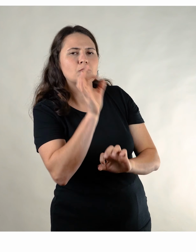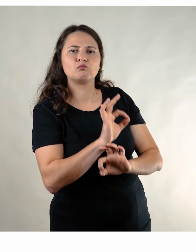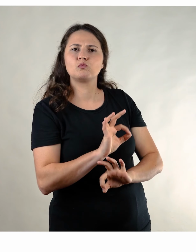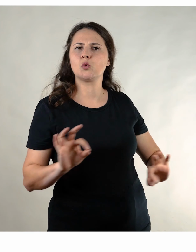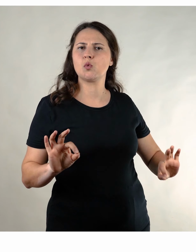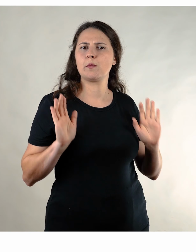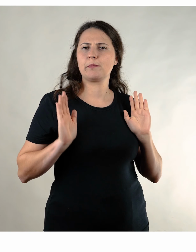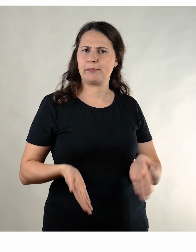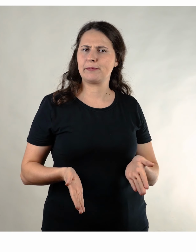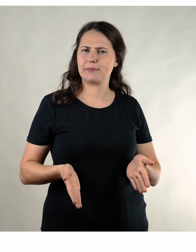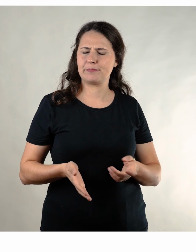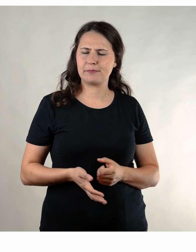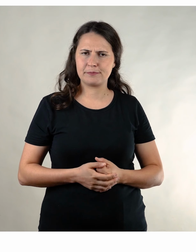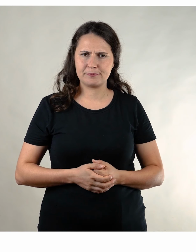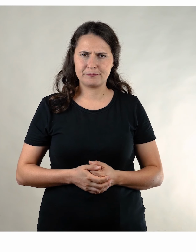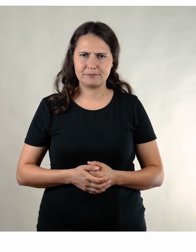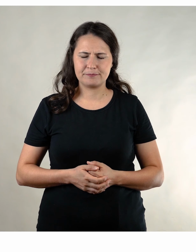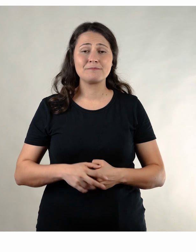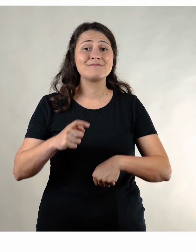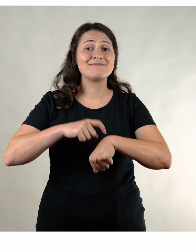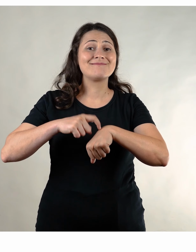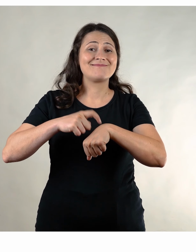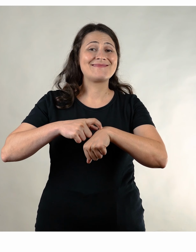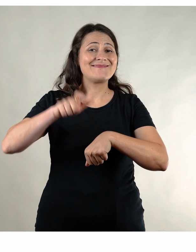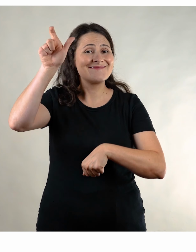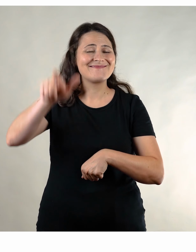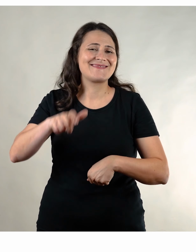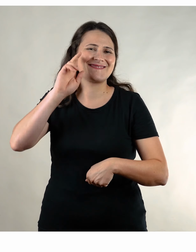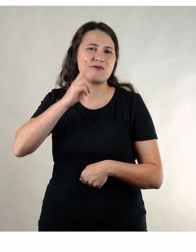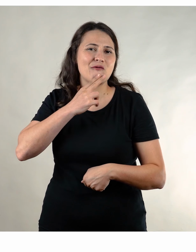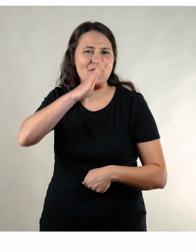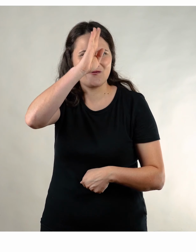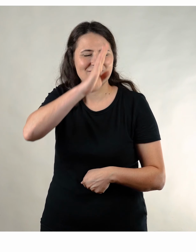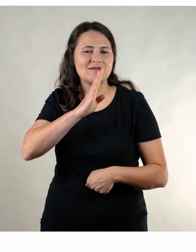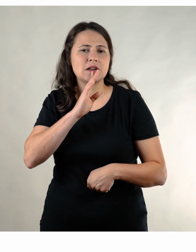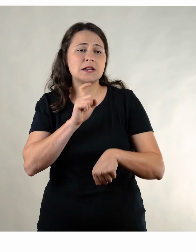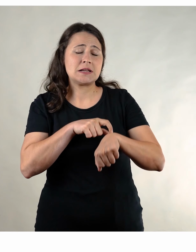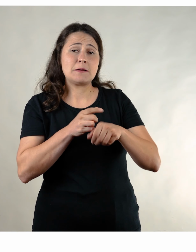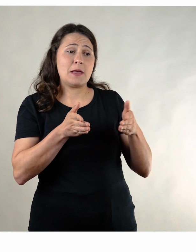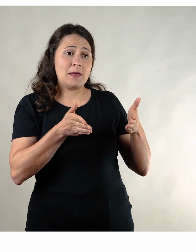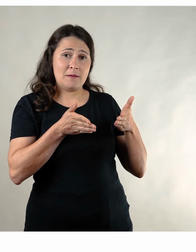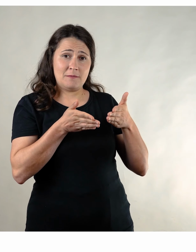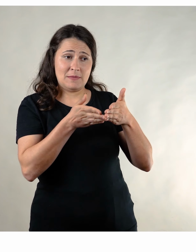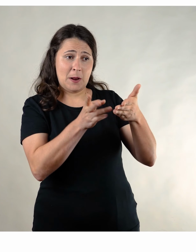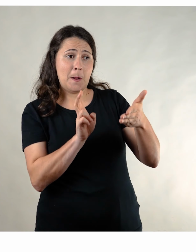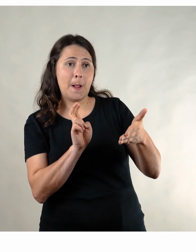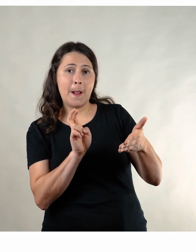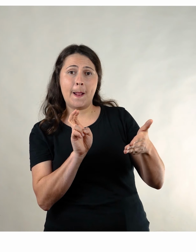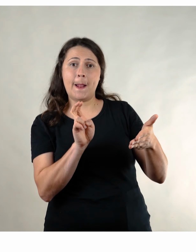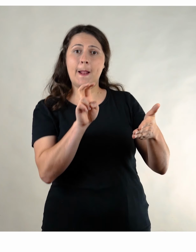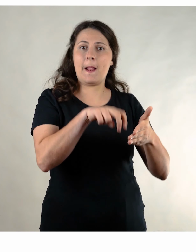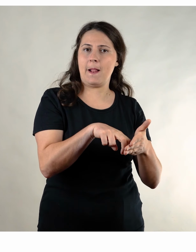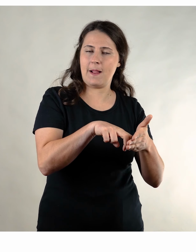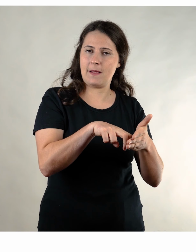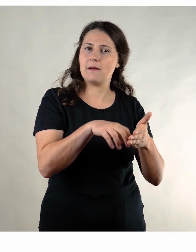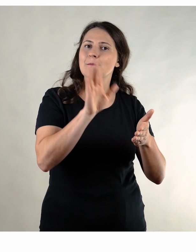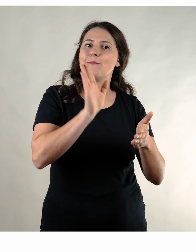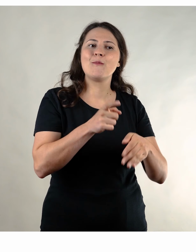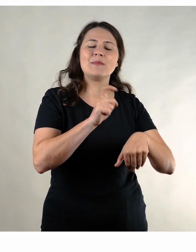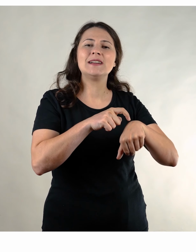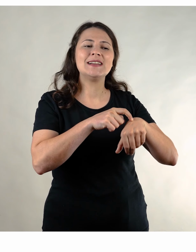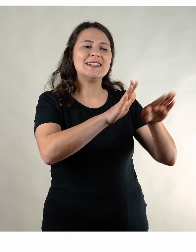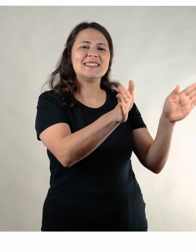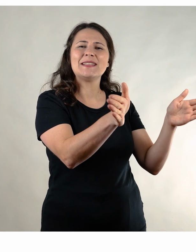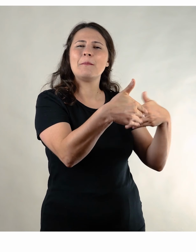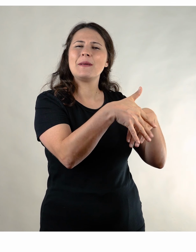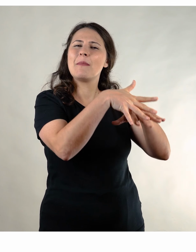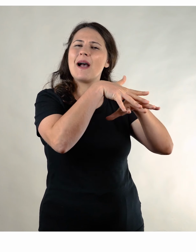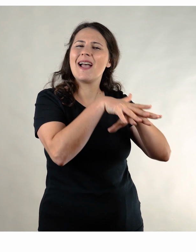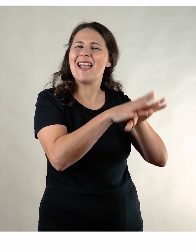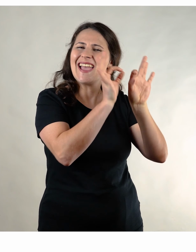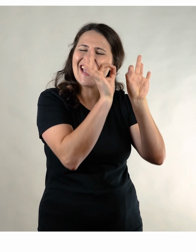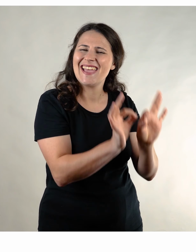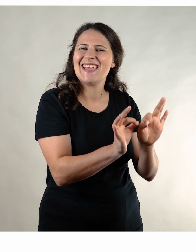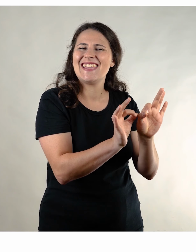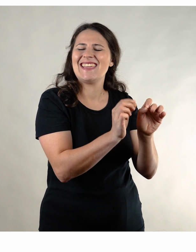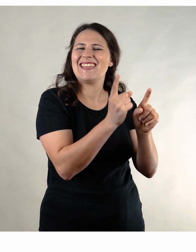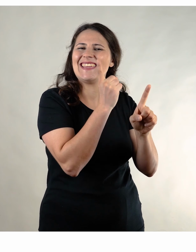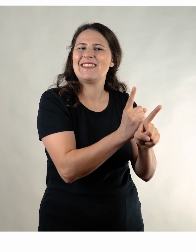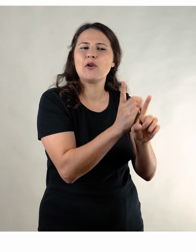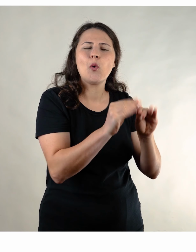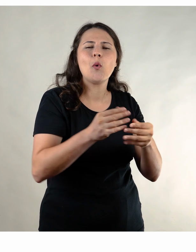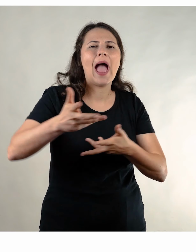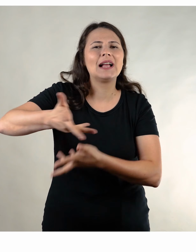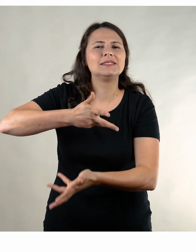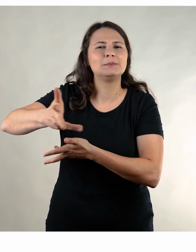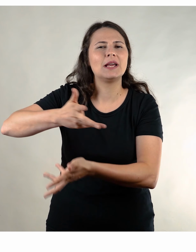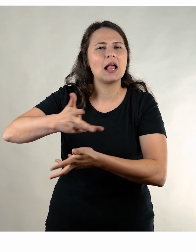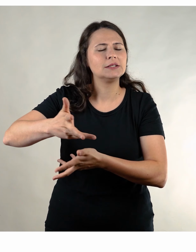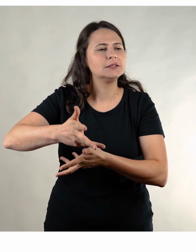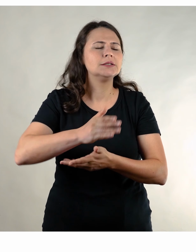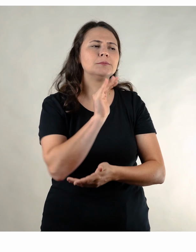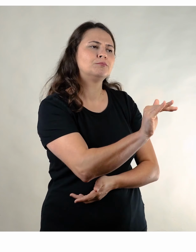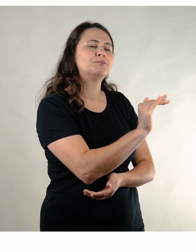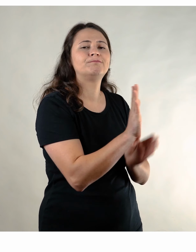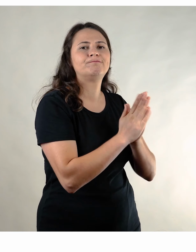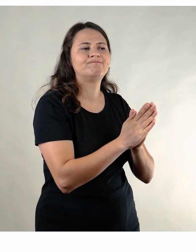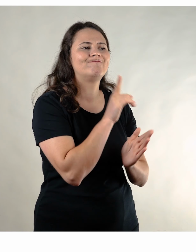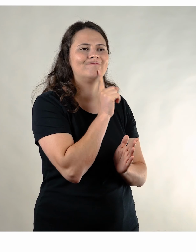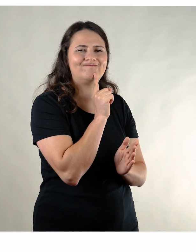Μόλις ο ταξιδιώτης με προβλήματα ακοής επιβιβαστεί, μπορεί να τα ζητήσει στο τμήμα εξυπηρέτησης πελατών.